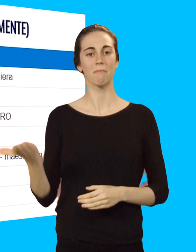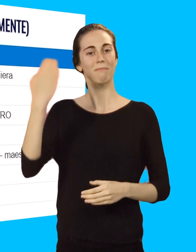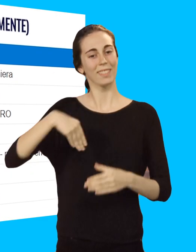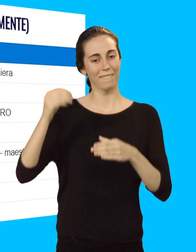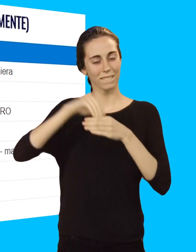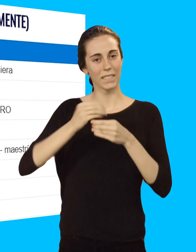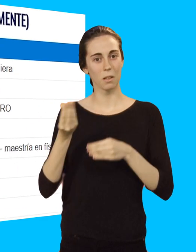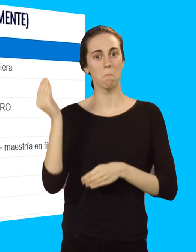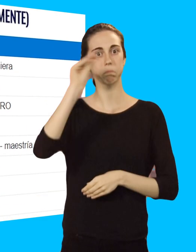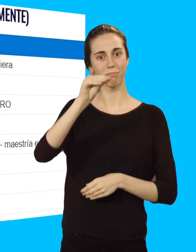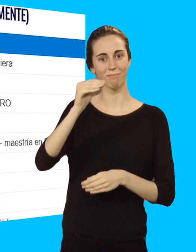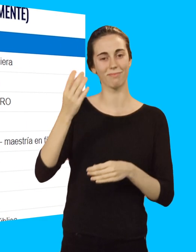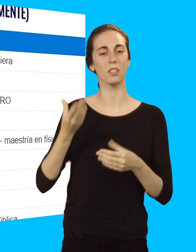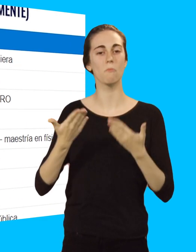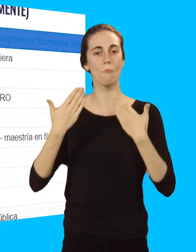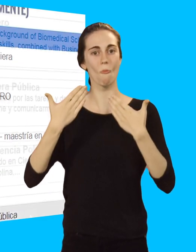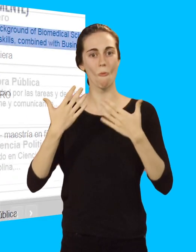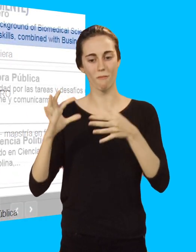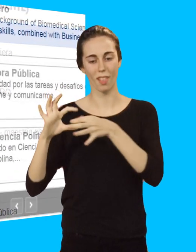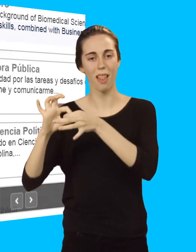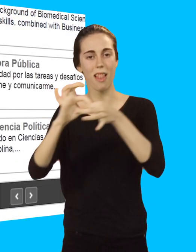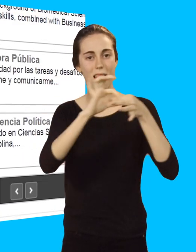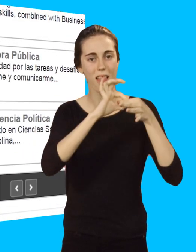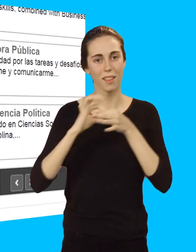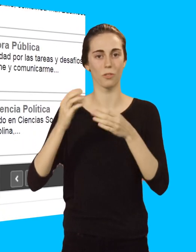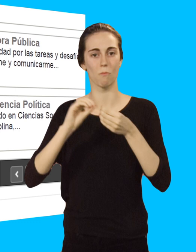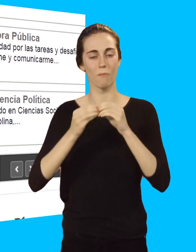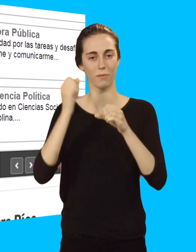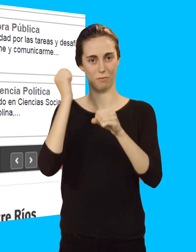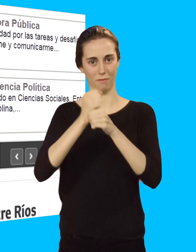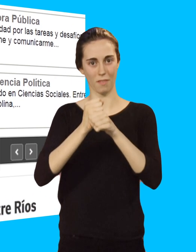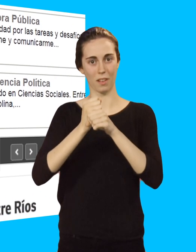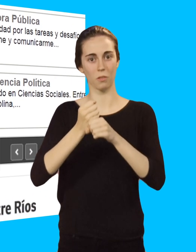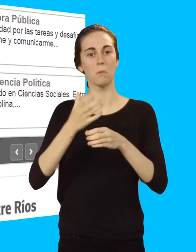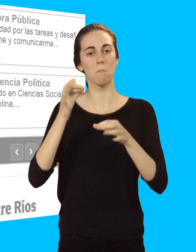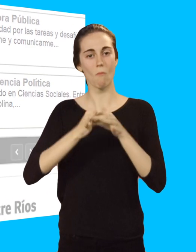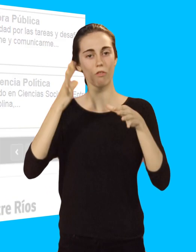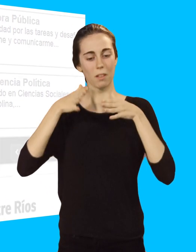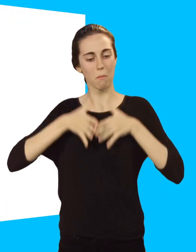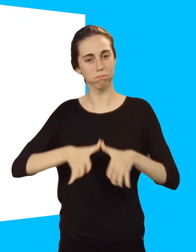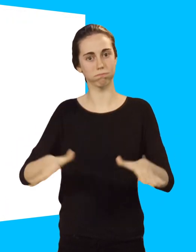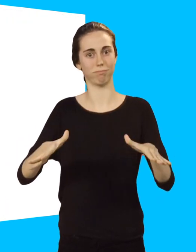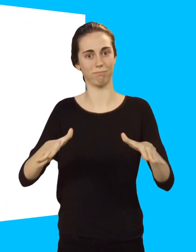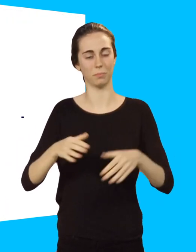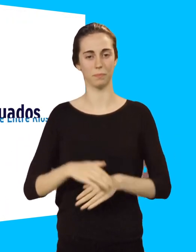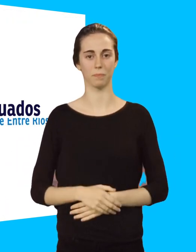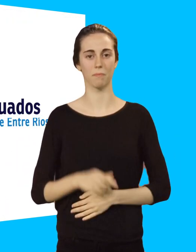Participá ya en este espacio único, donde vas a poder generar redes de contacto con colegas y expandirte profesionalmente.